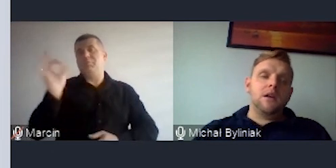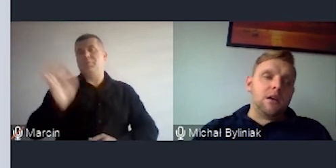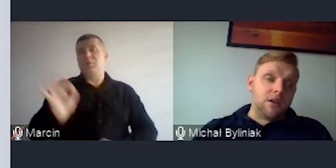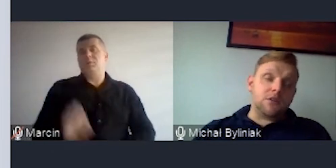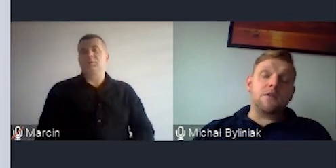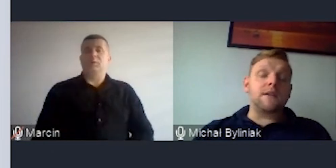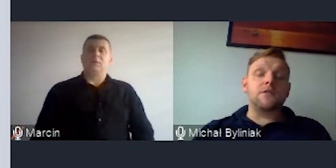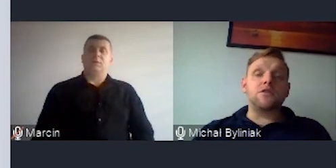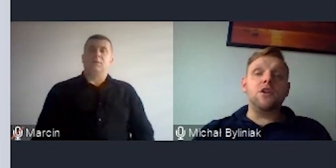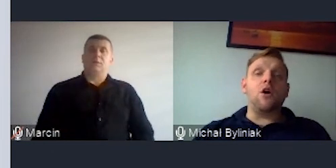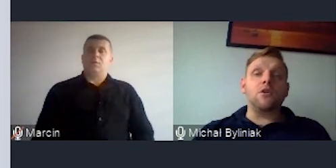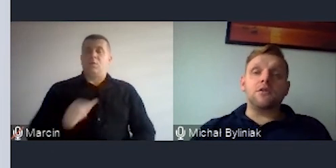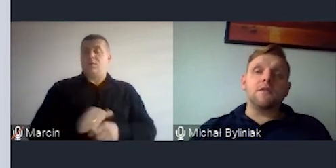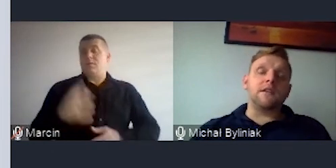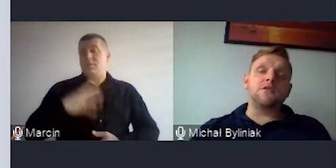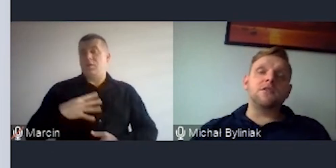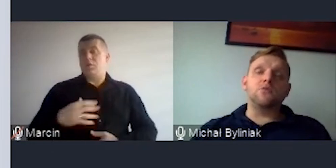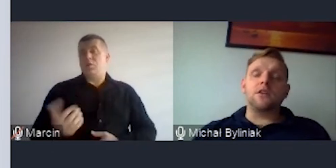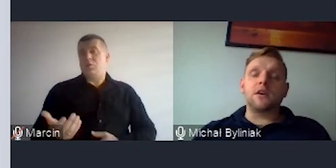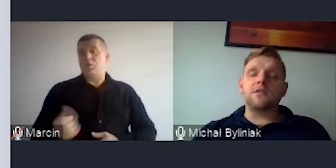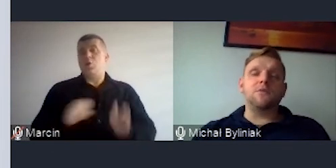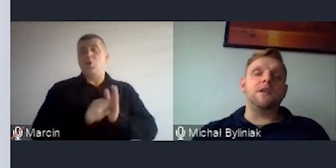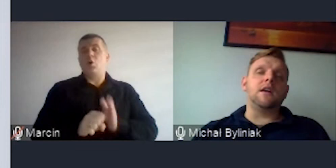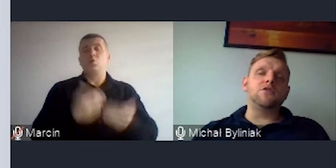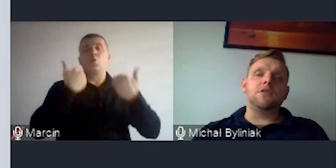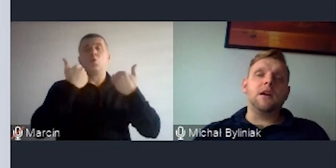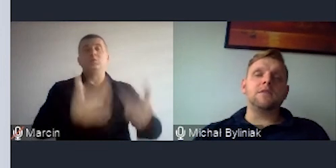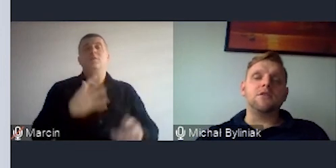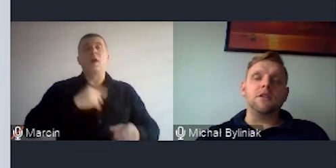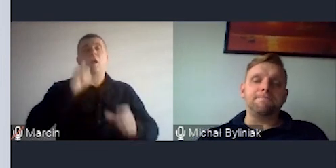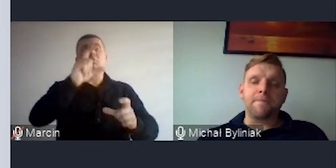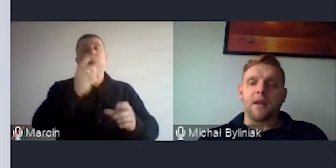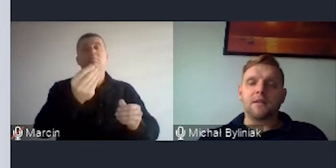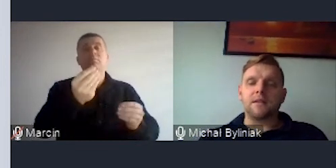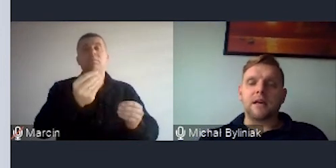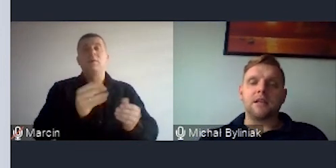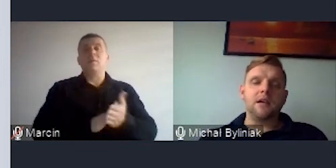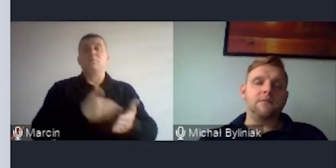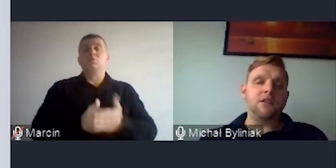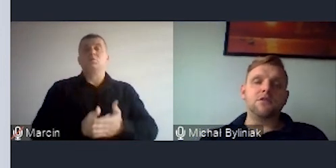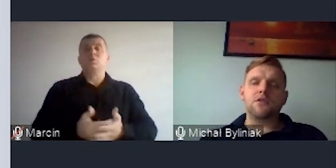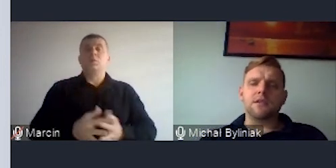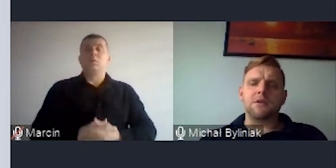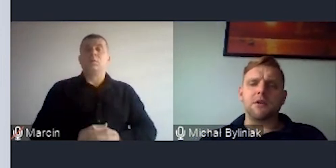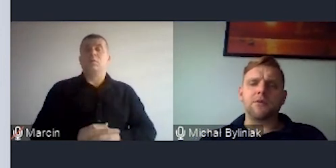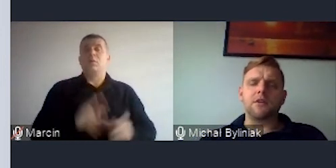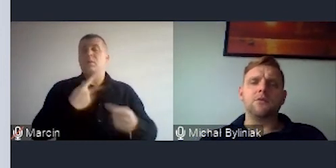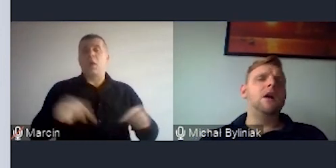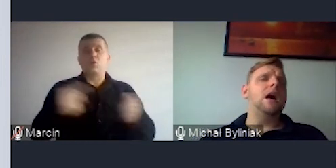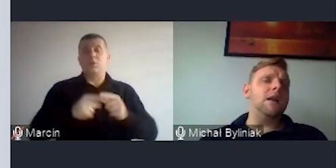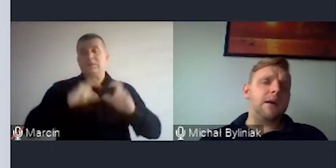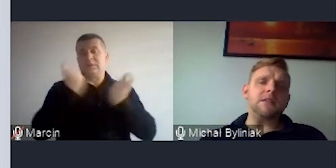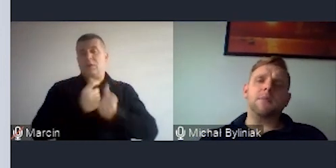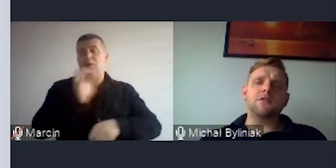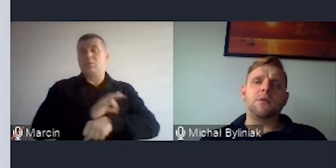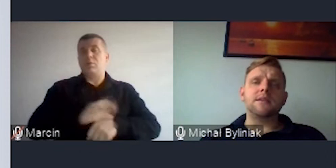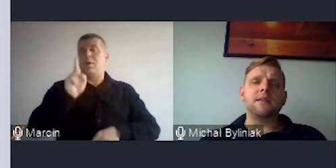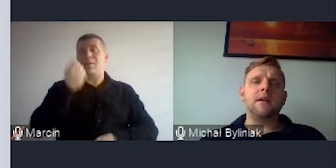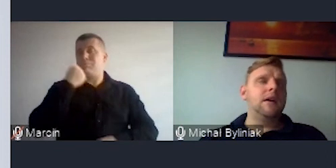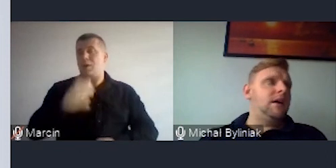I to są wartości od wartości z udzielanego zamówienia liczone, czyli takie niedotyczące całego projektu, ale bardzo, bardzo bolesne.